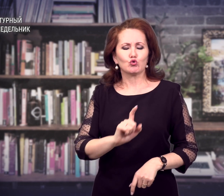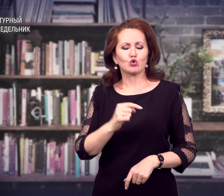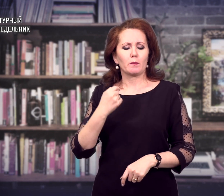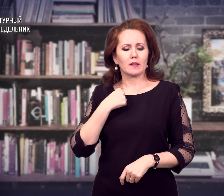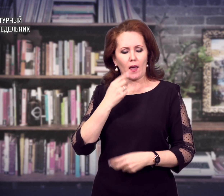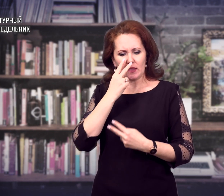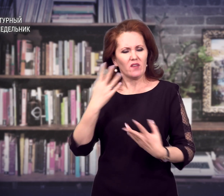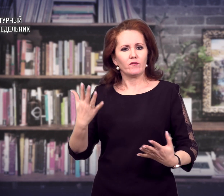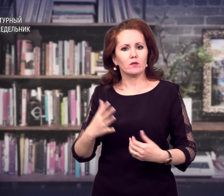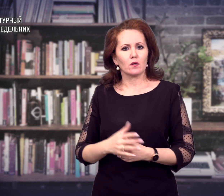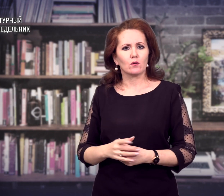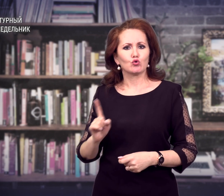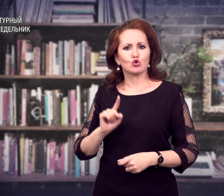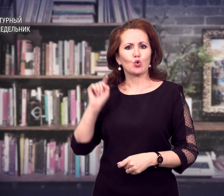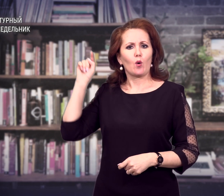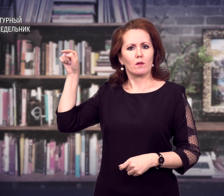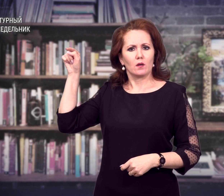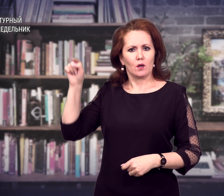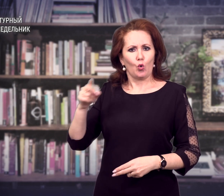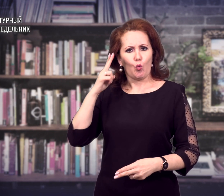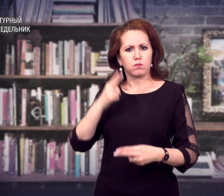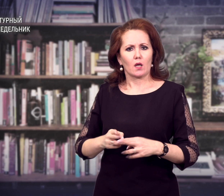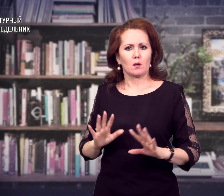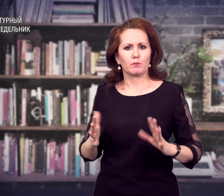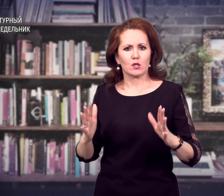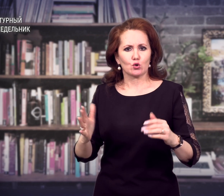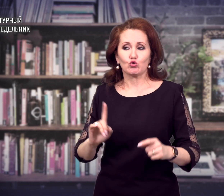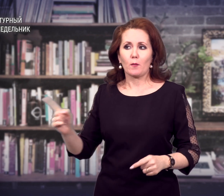чтобы я не видел что у брата происходит!